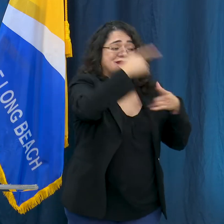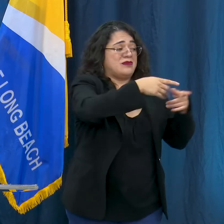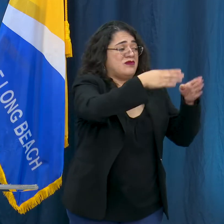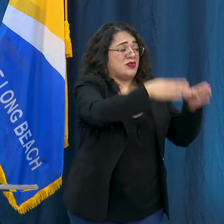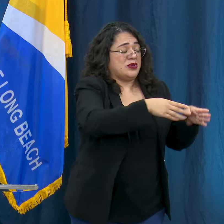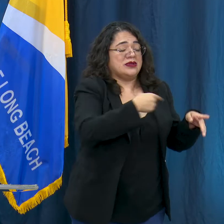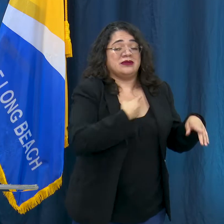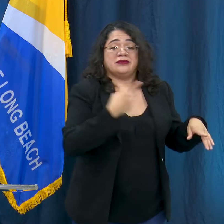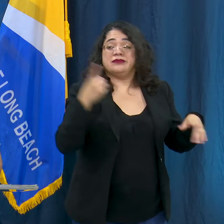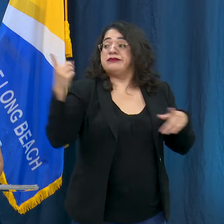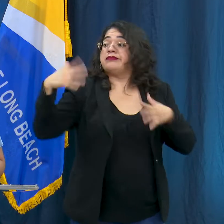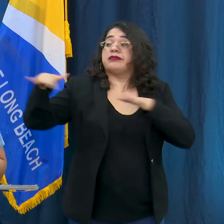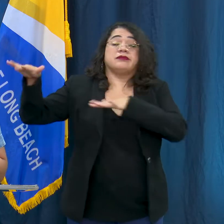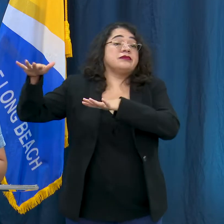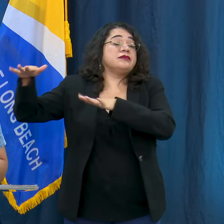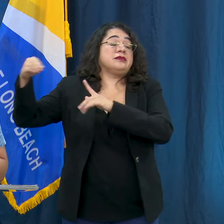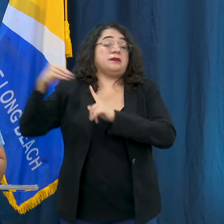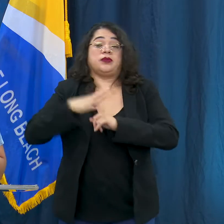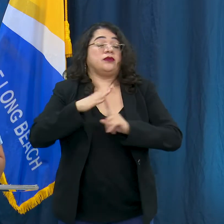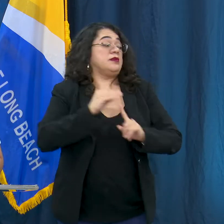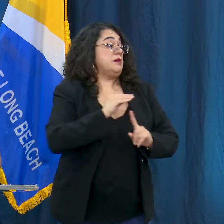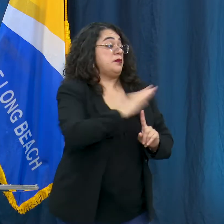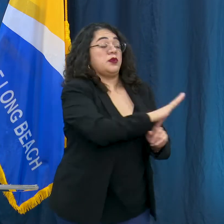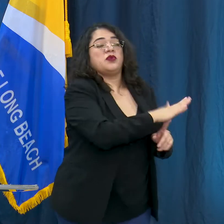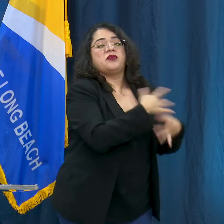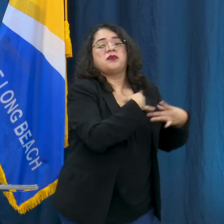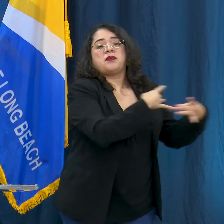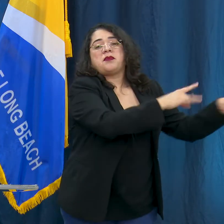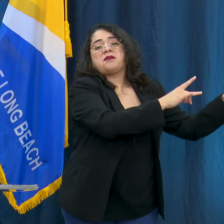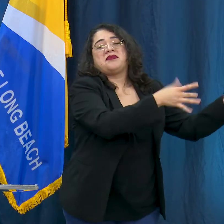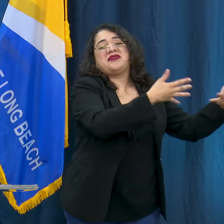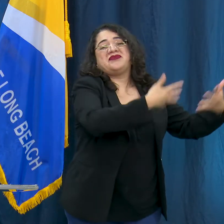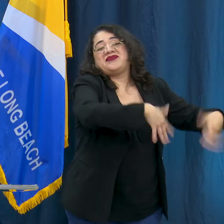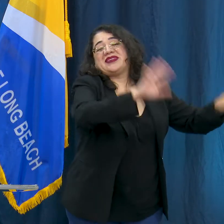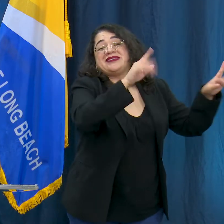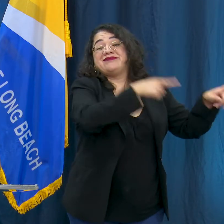recuerden que nosotros podemos tener el virus trello a nuestra casa no